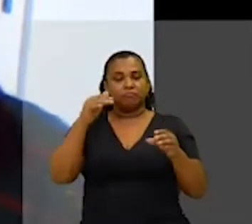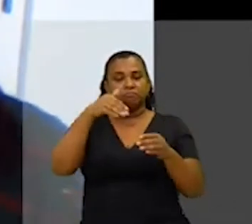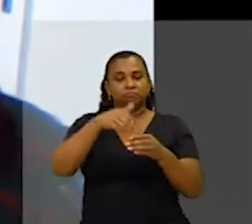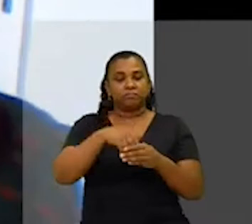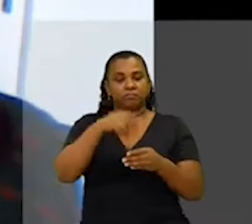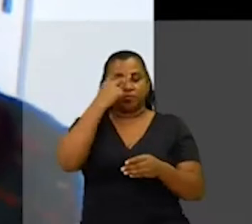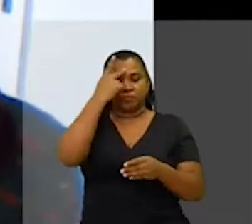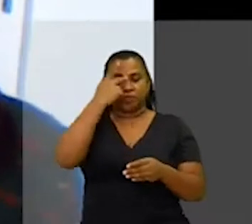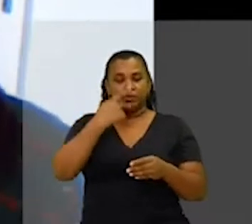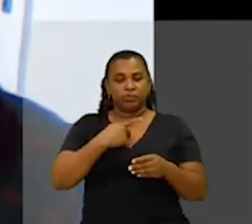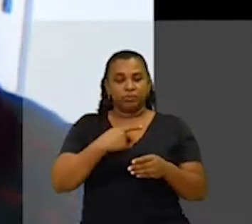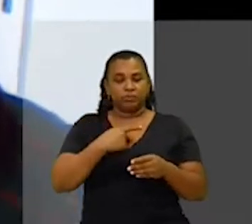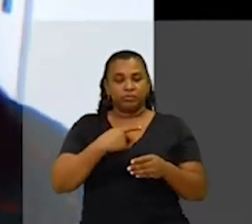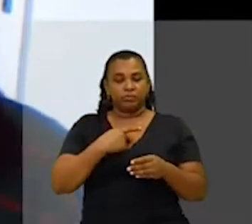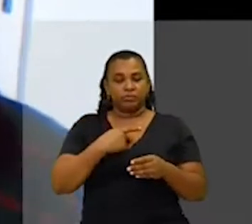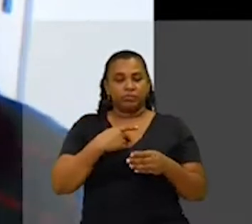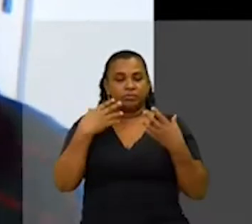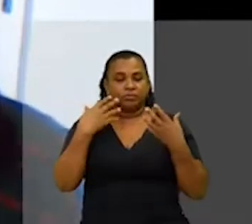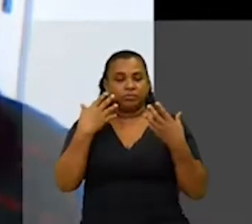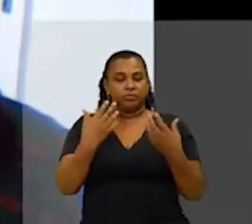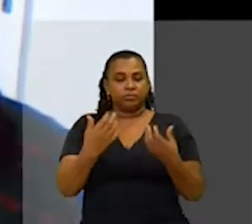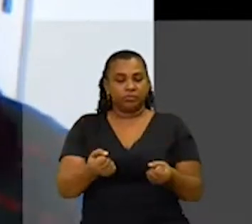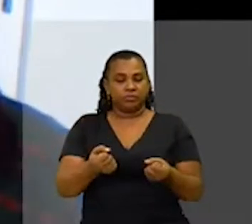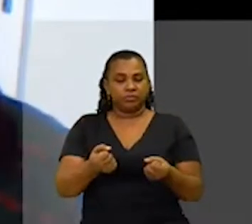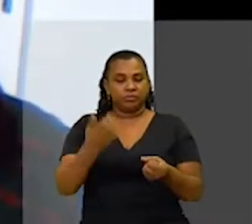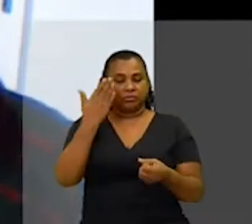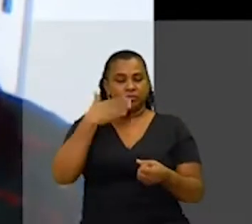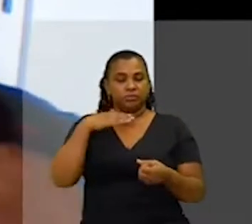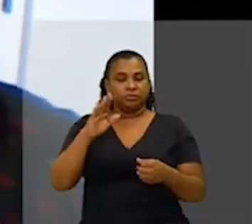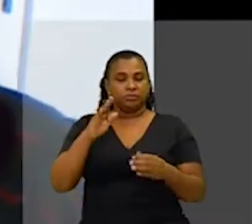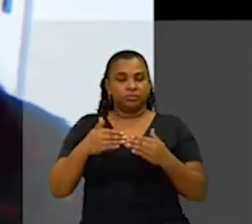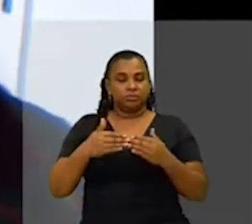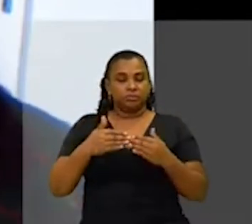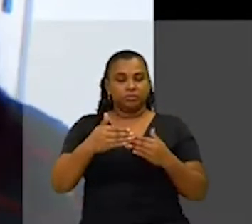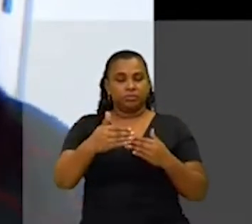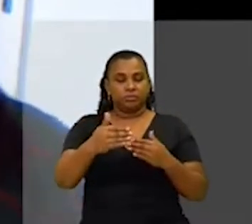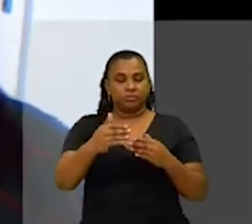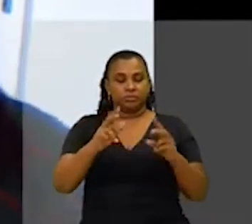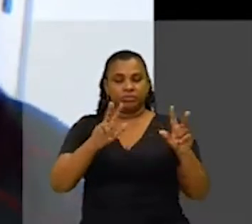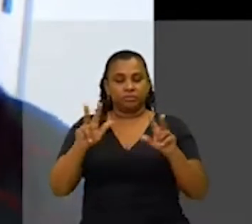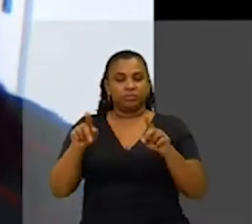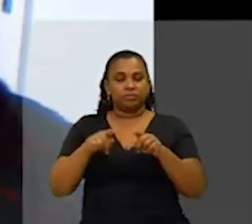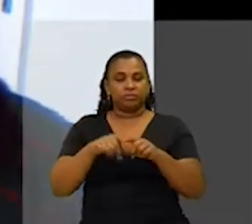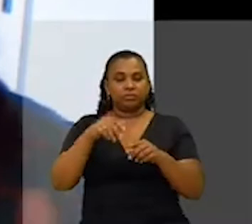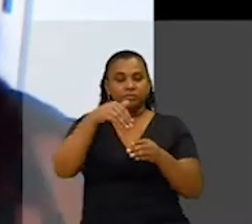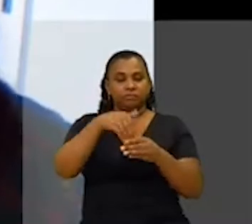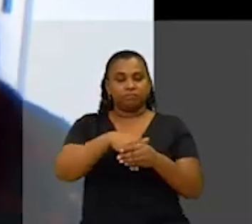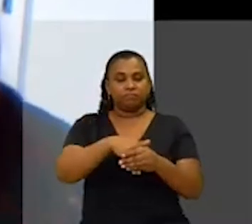assumindo esse compromisso durante a candidatura cordões e a gente tem mais recentemente também o